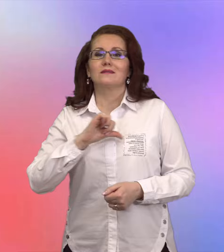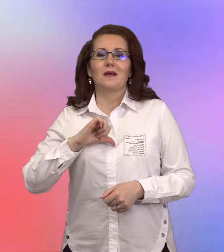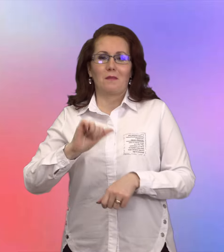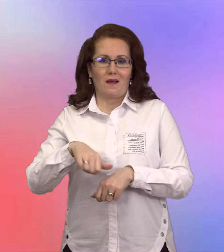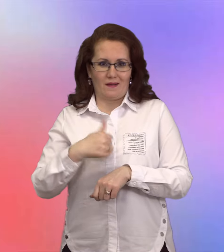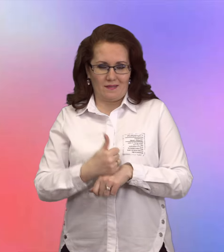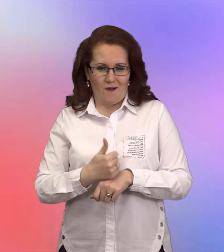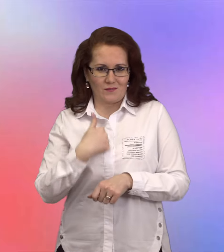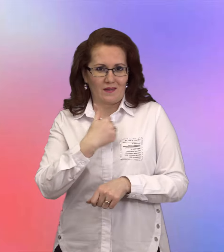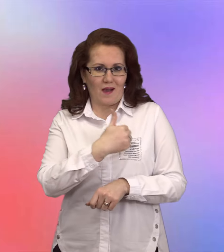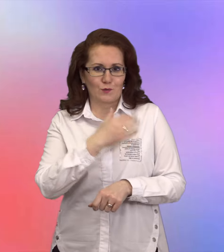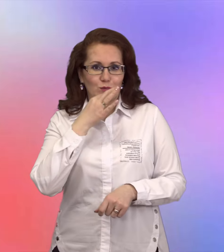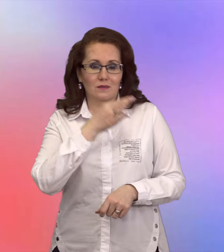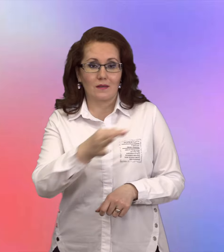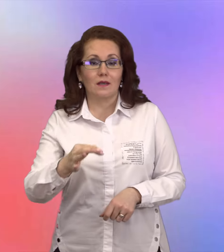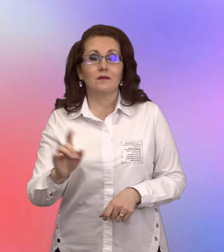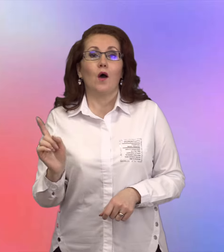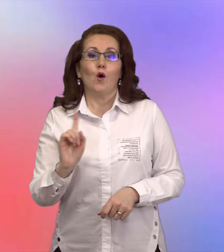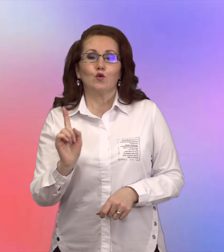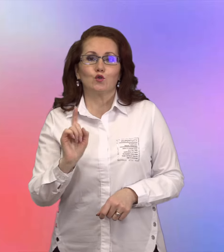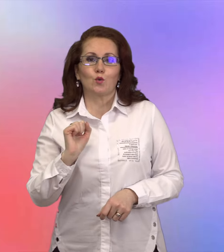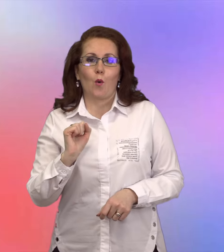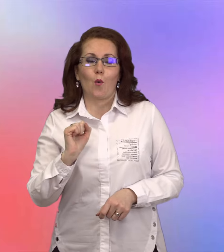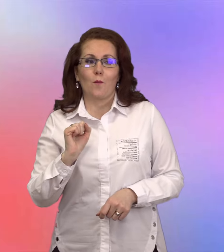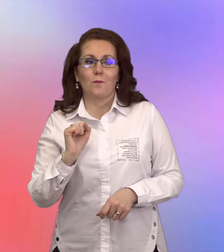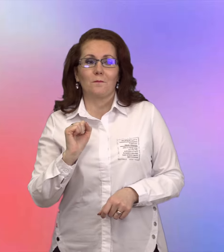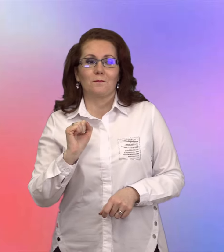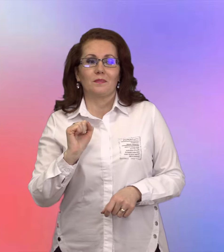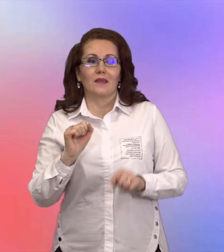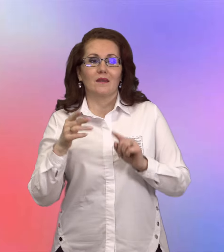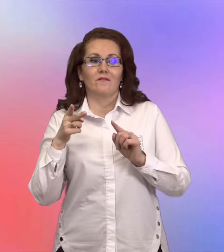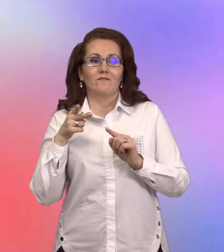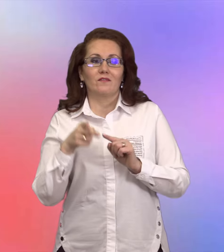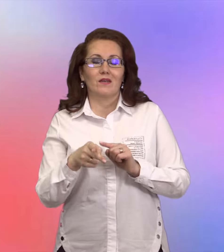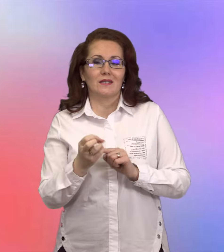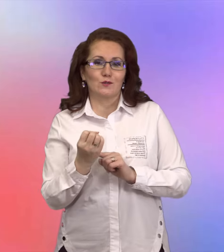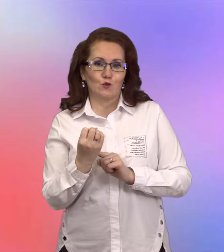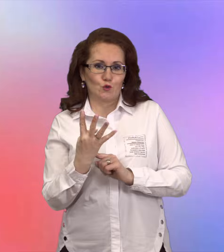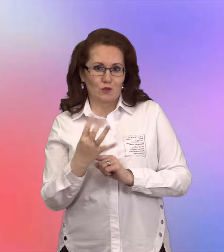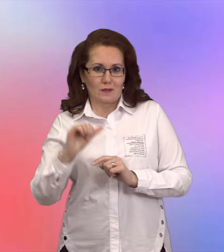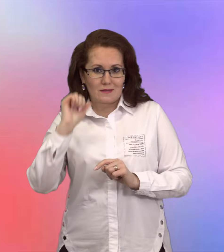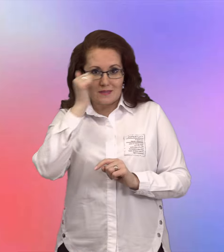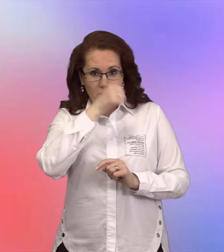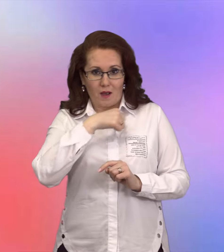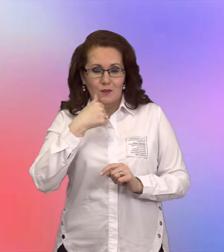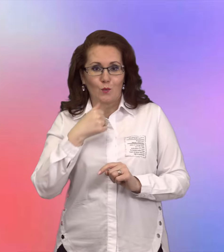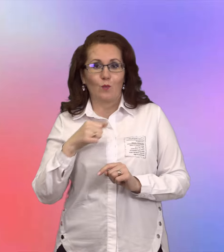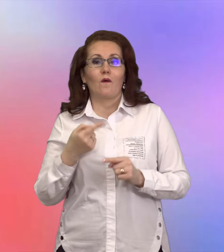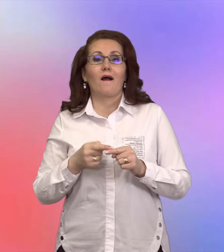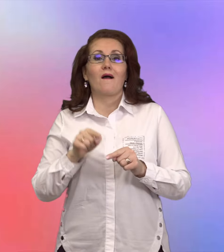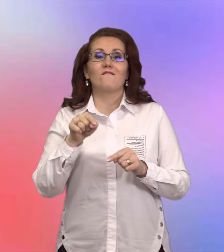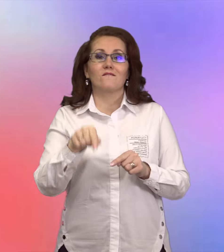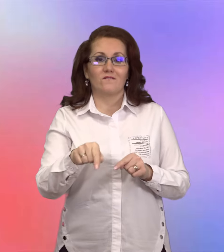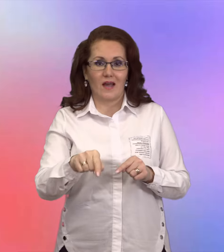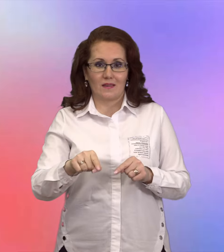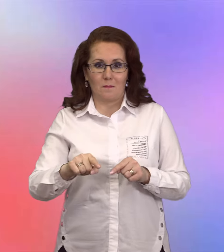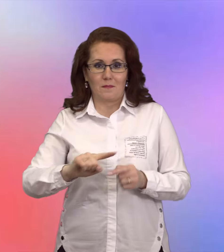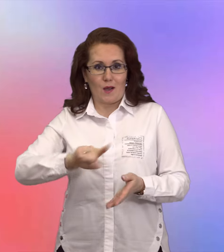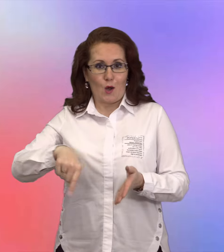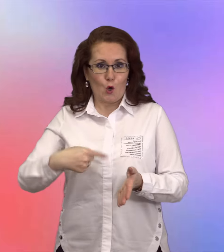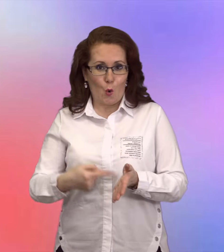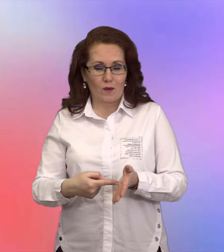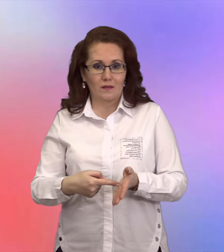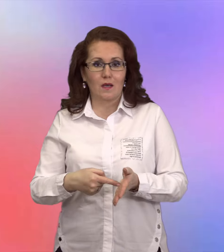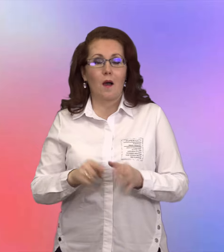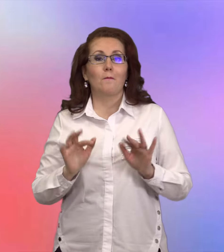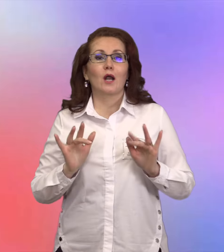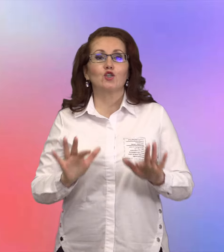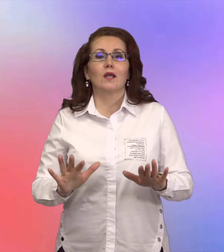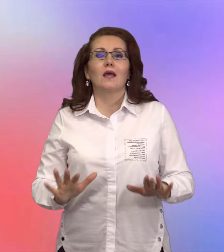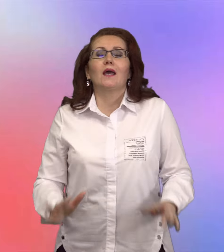Добавлю самое главное - в 2014 году в этом городе прошли